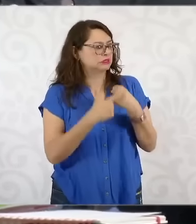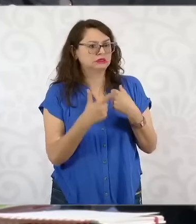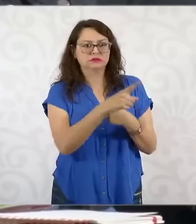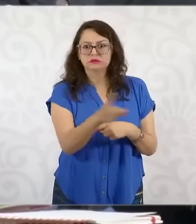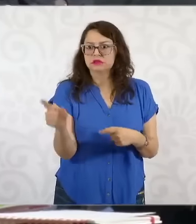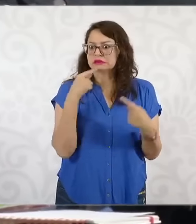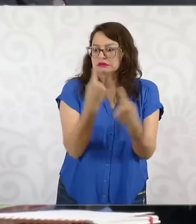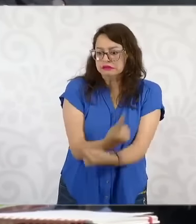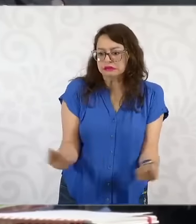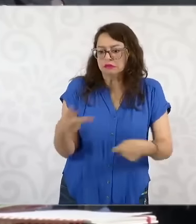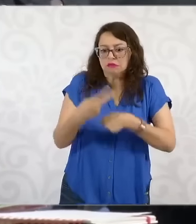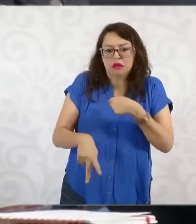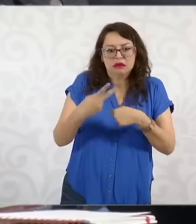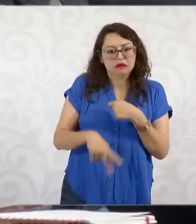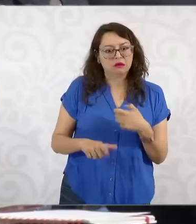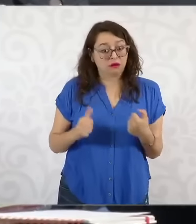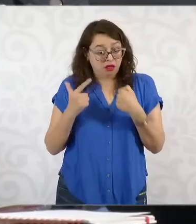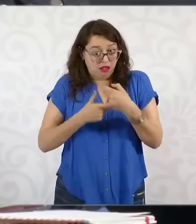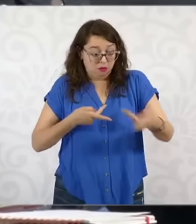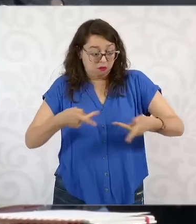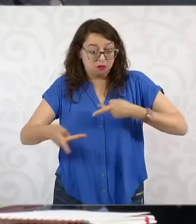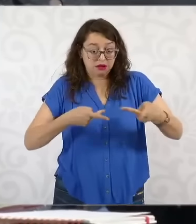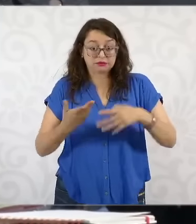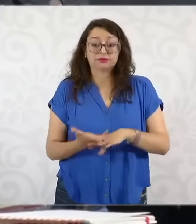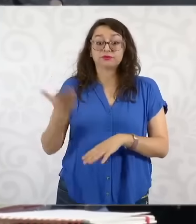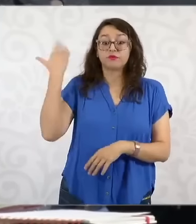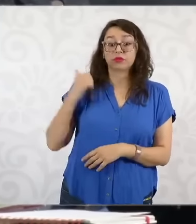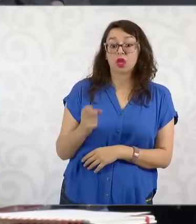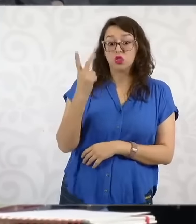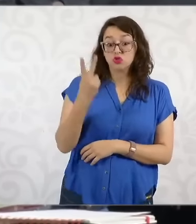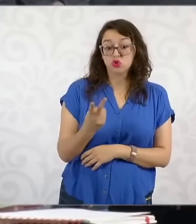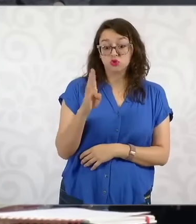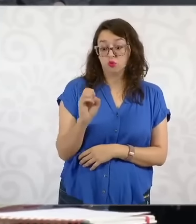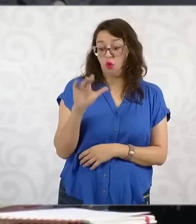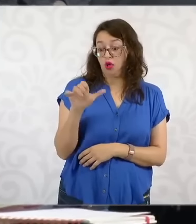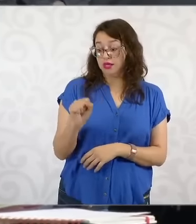ahí. ¿Habrá algún plan? Ya habíamos hablado eh en Dos Bocas la reubicación de algunas escuelas,